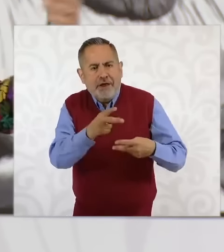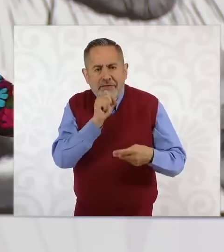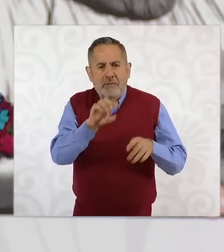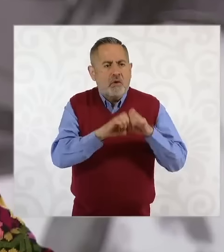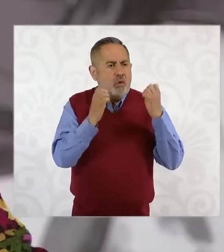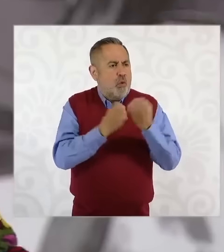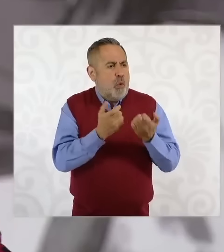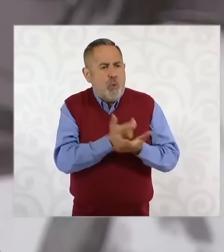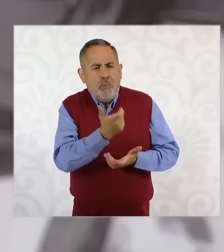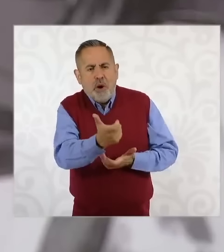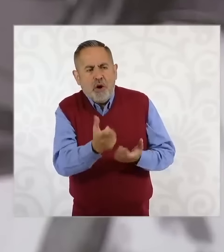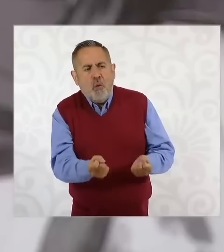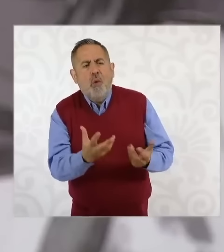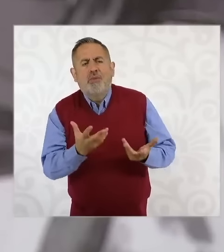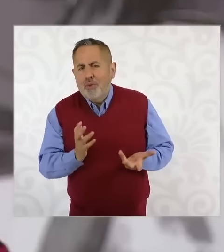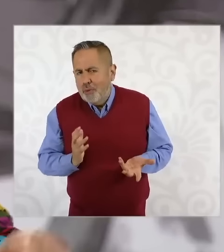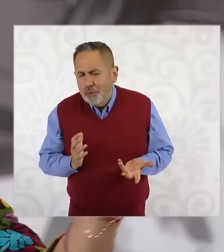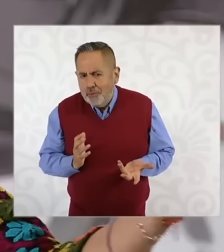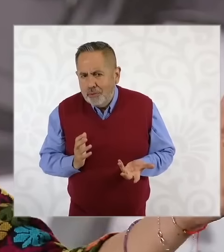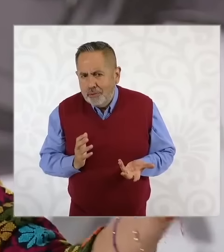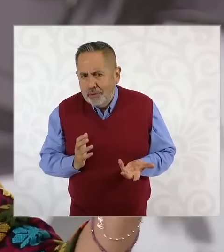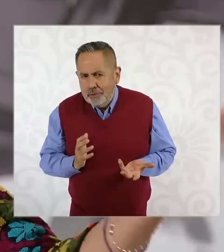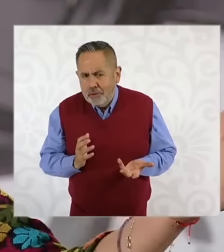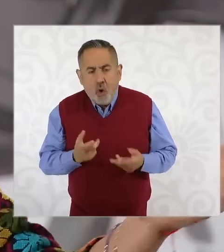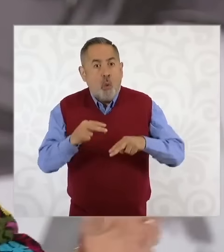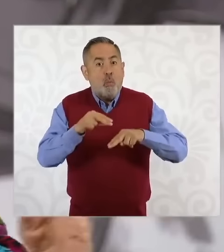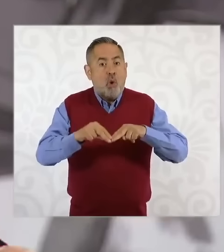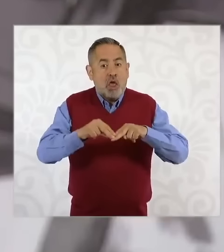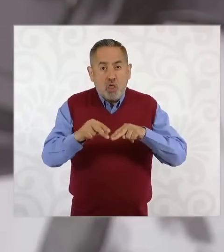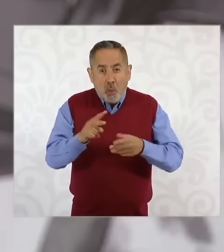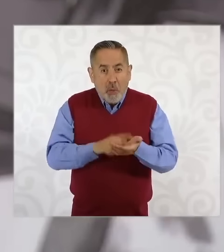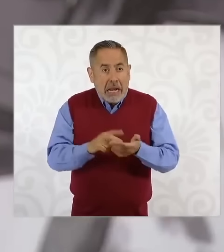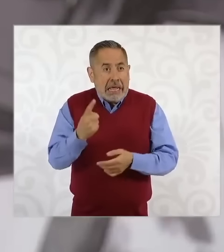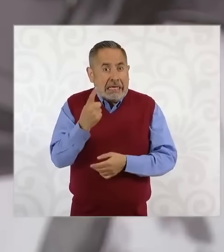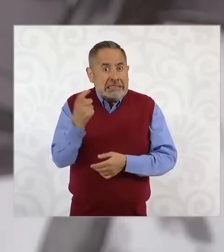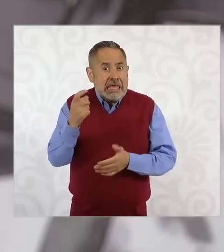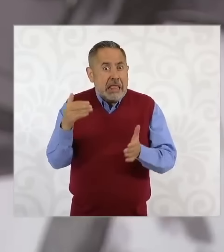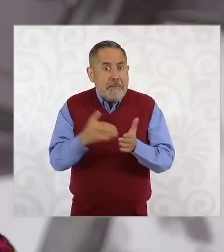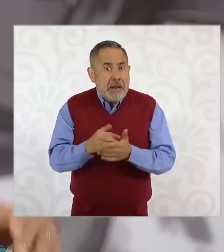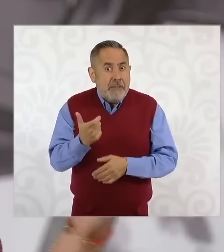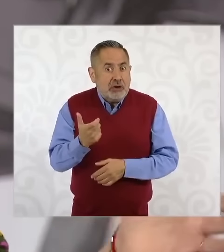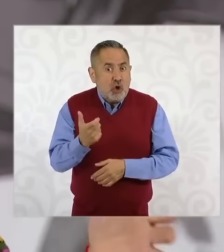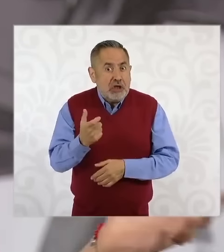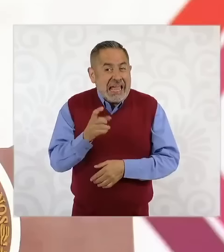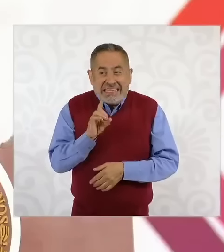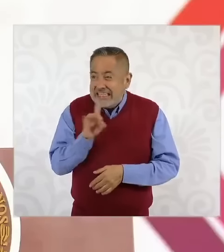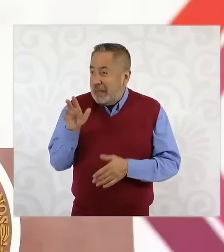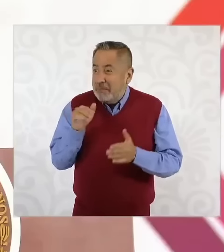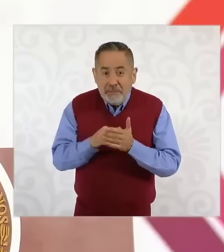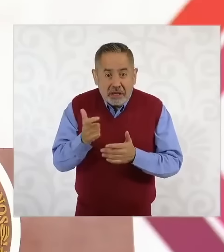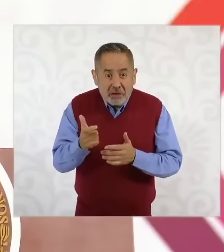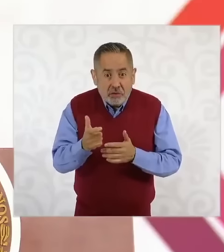pagaron, que un boleto costaba 100000 pesos. Si vas con toda la familia es medio millón de pesos.